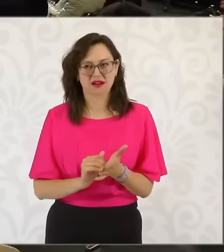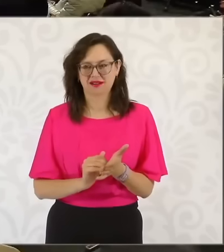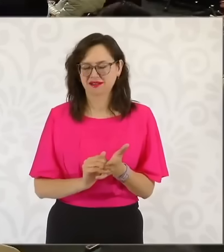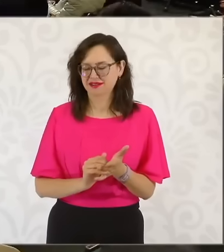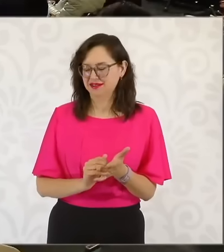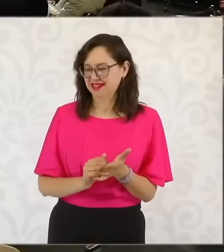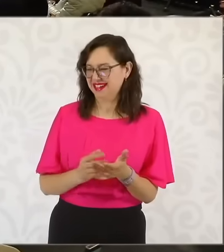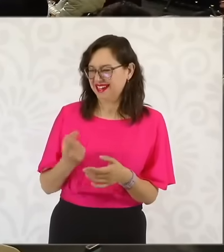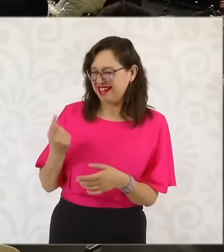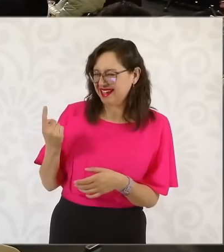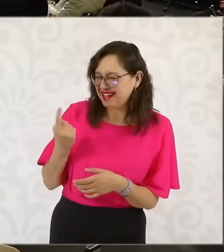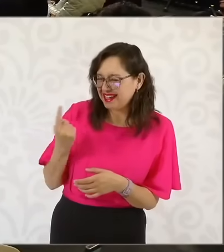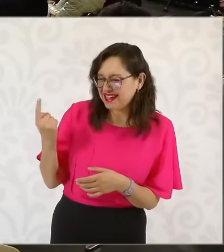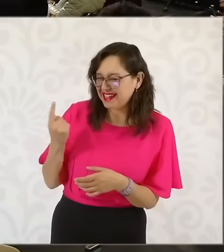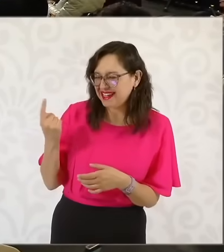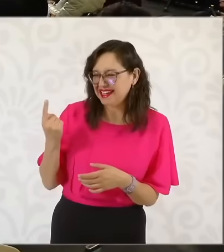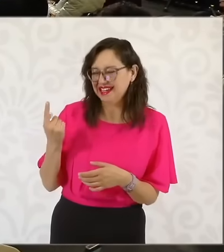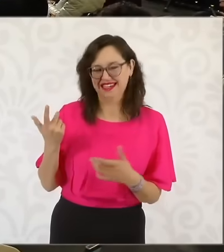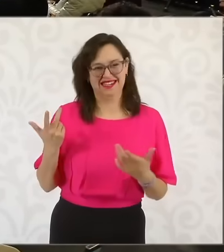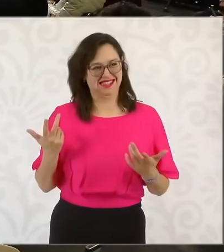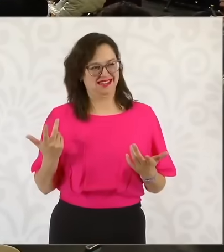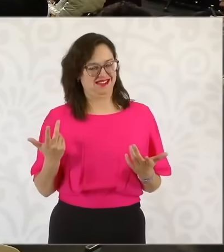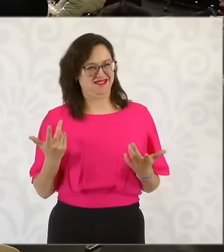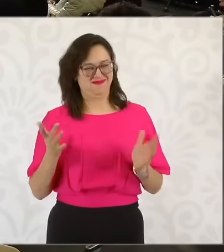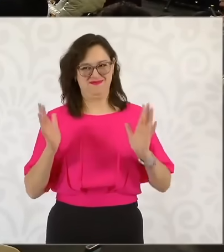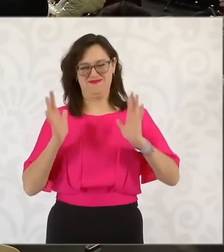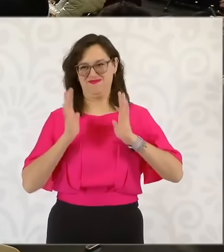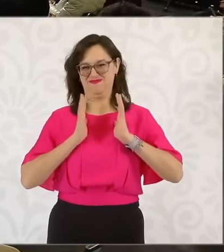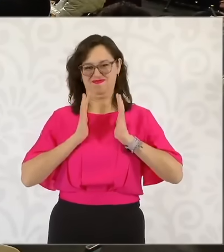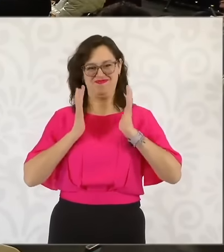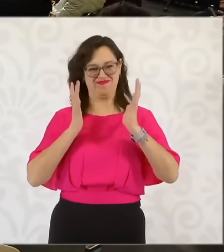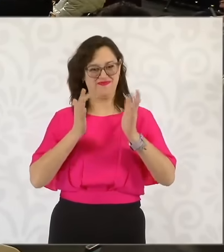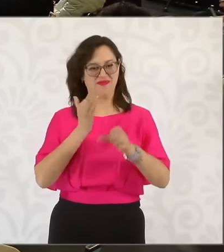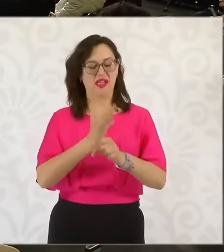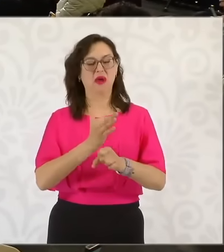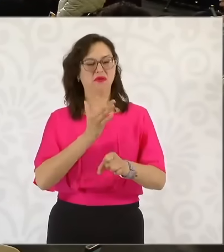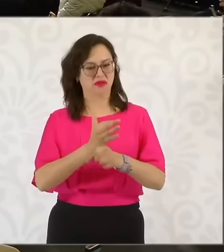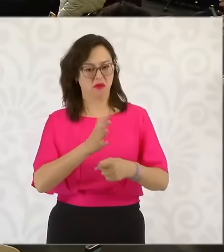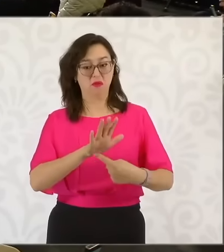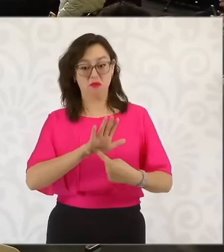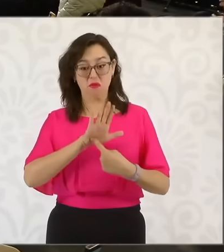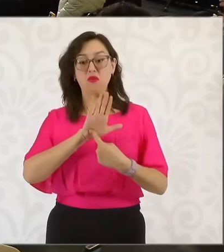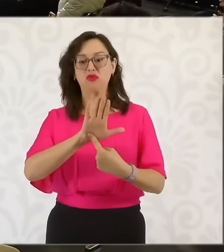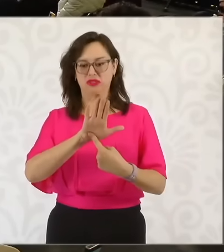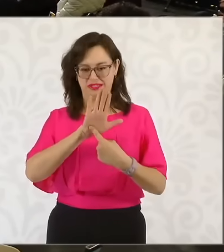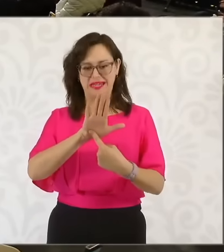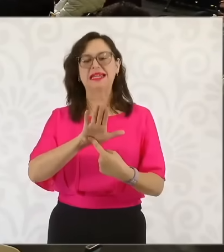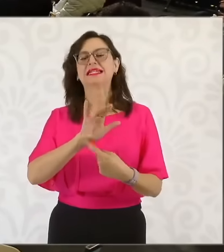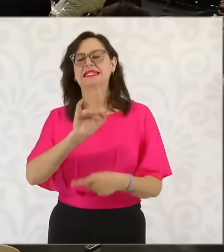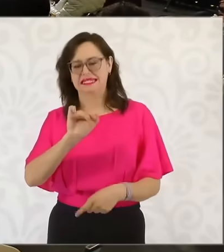¿no y me parece que exponerlo está muy bien exponerlo pero que se vea que se visualice